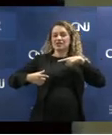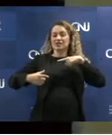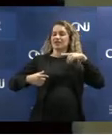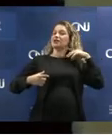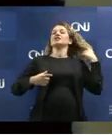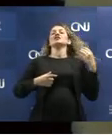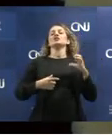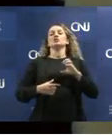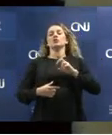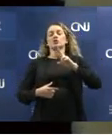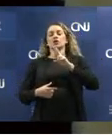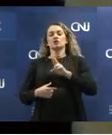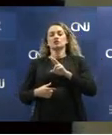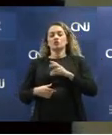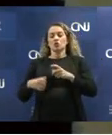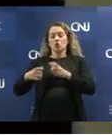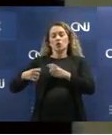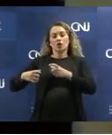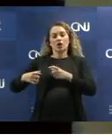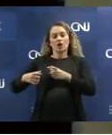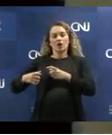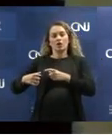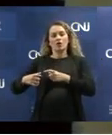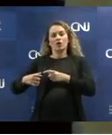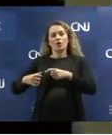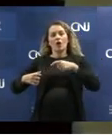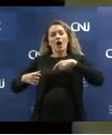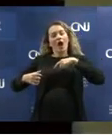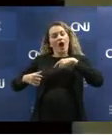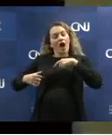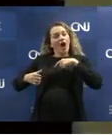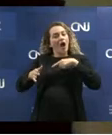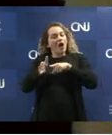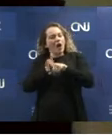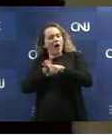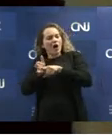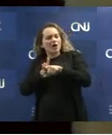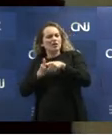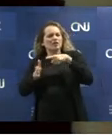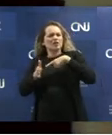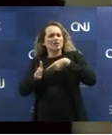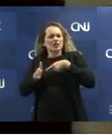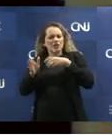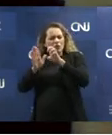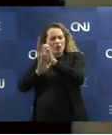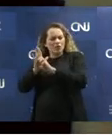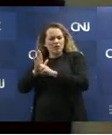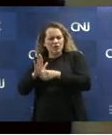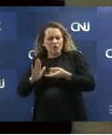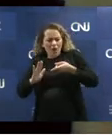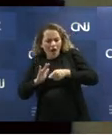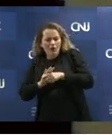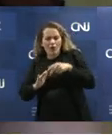Pelo contrário, a hipótese vertente é uma hipótese de um exame aprofundado e exaustivo dos fatos.